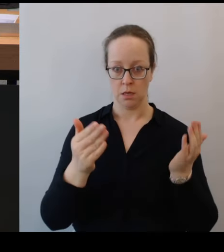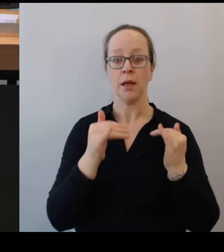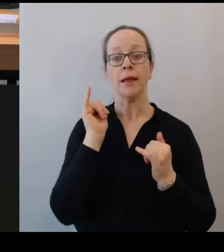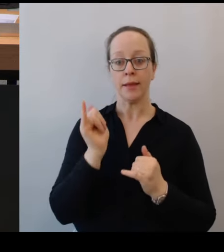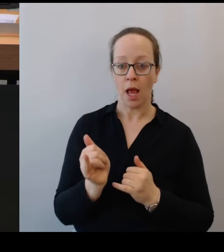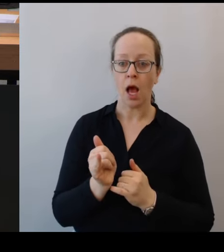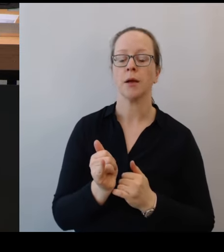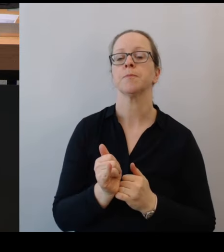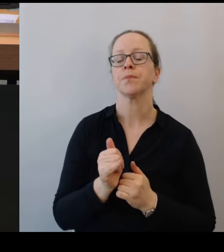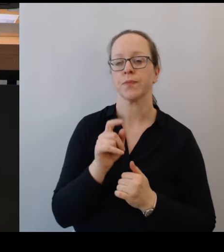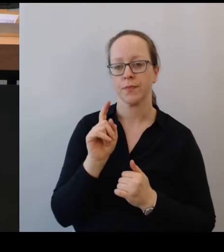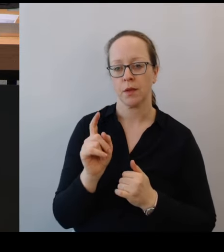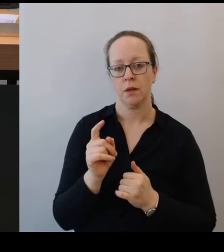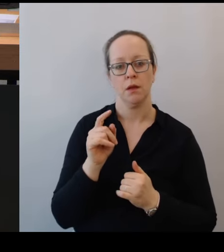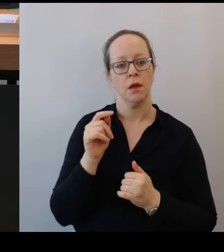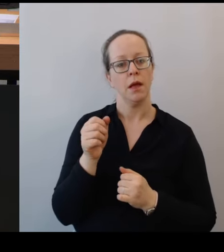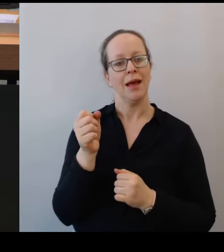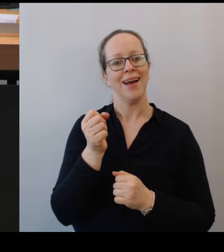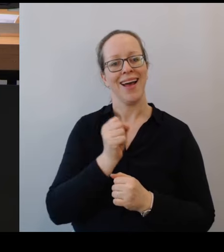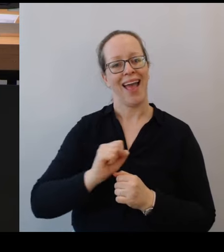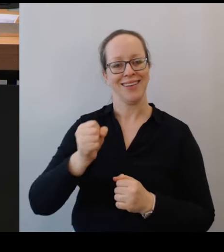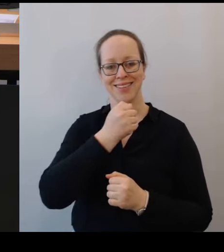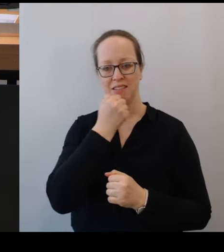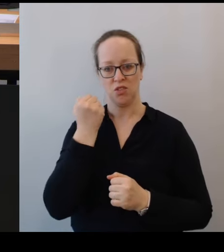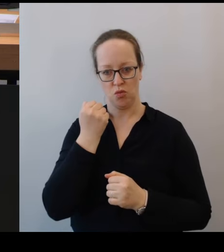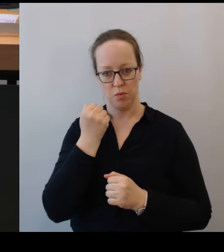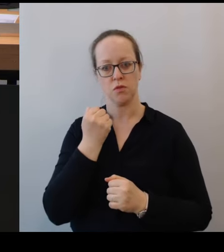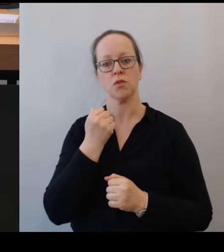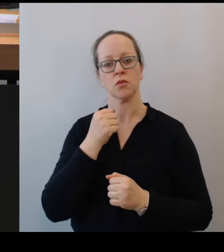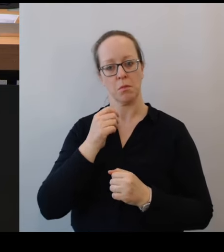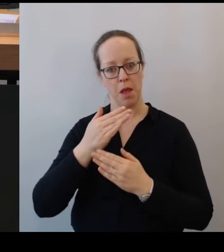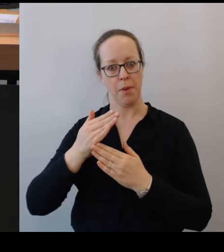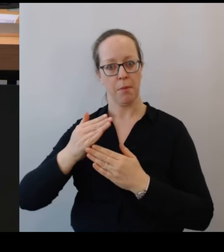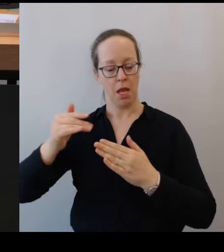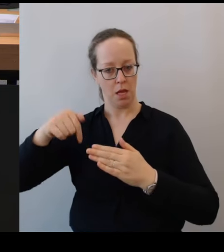auch hier im Parlament. Wir müssen über sozialen Zusammenhalt, soziale gerechte Politik für alle